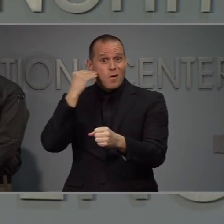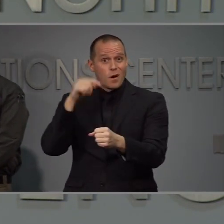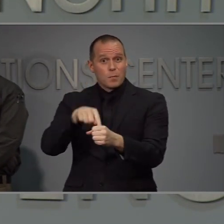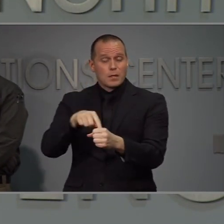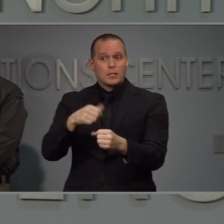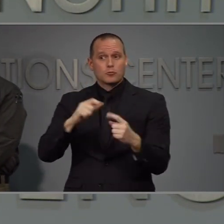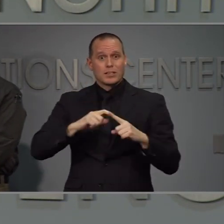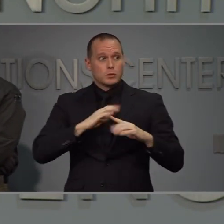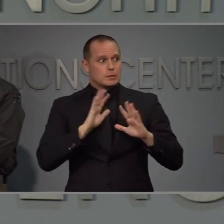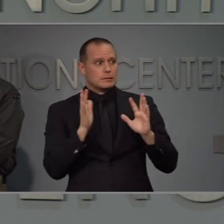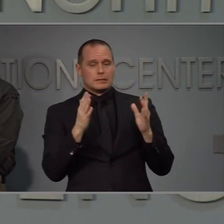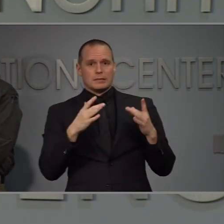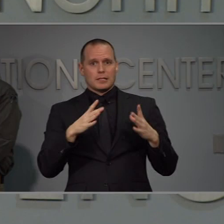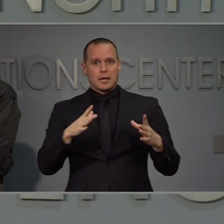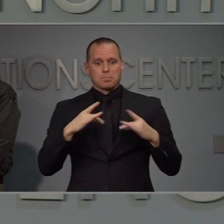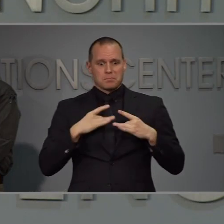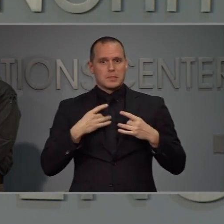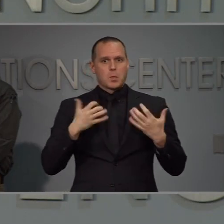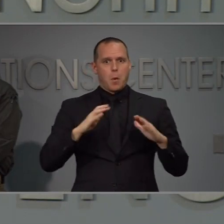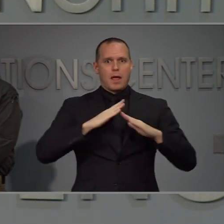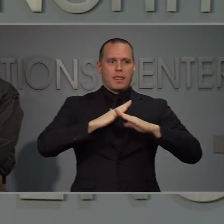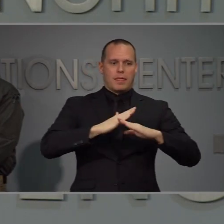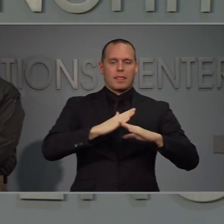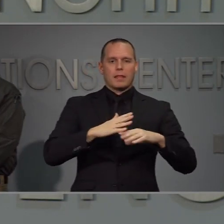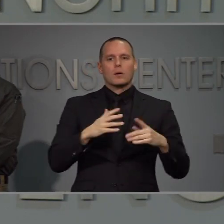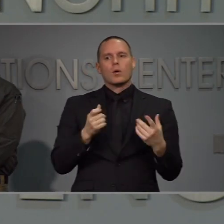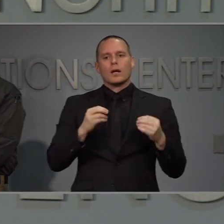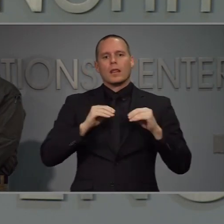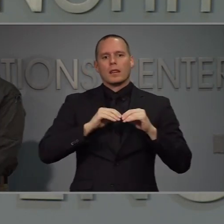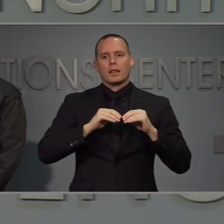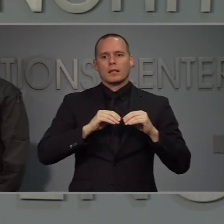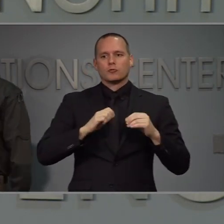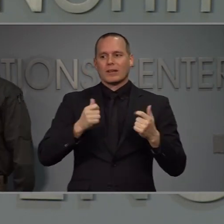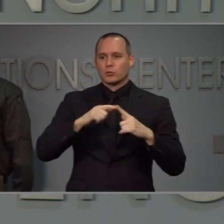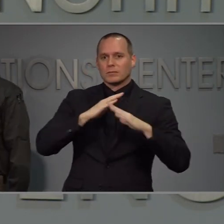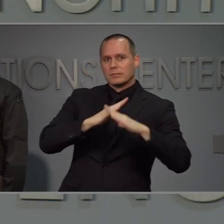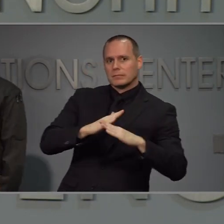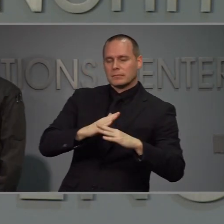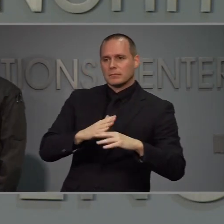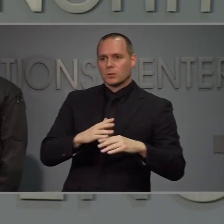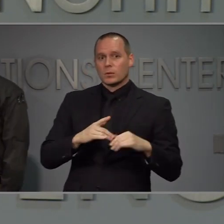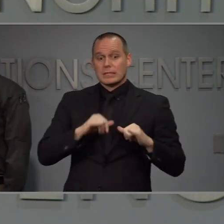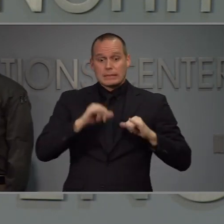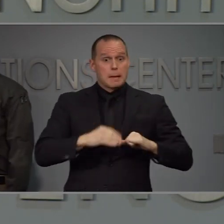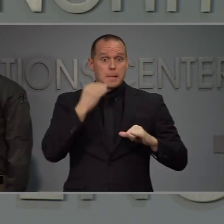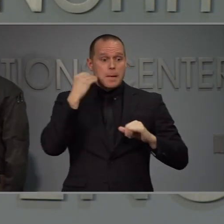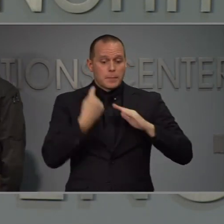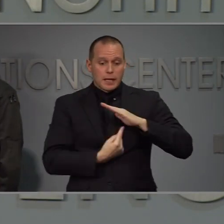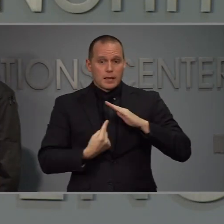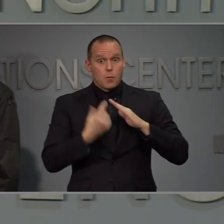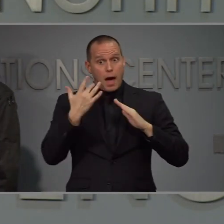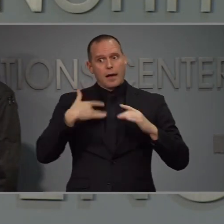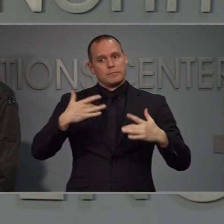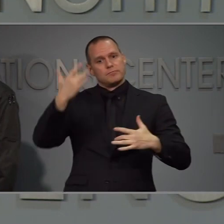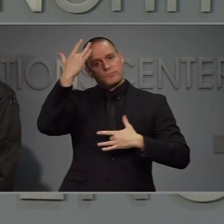permanezca saludable.